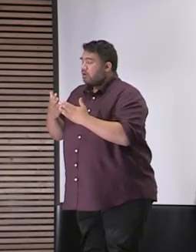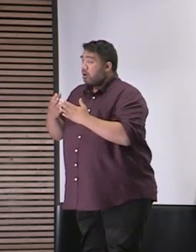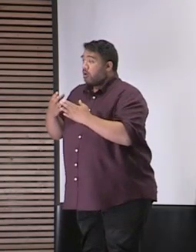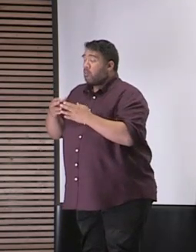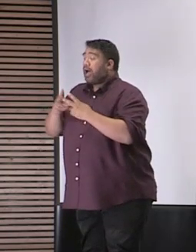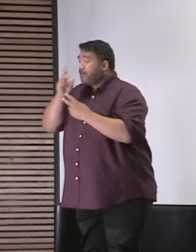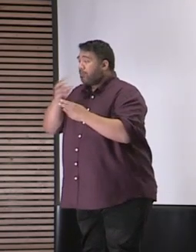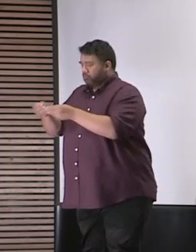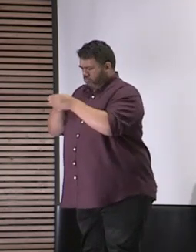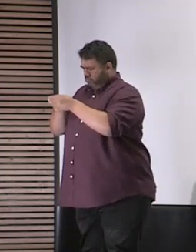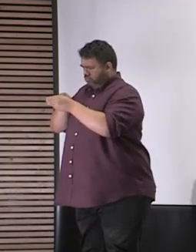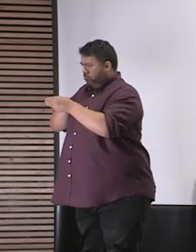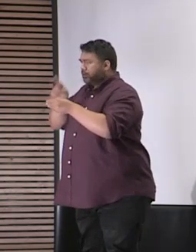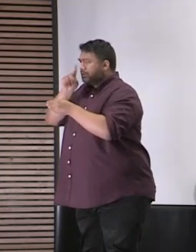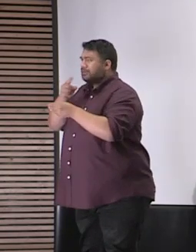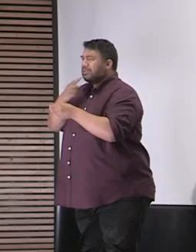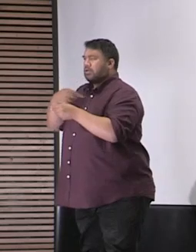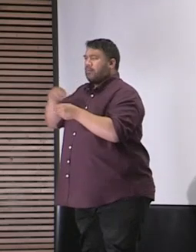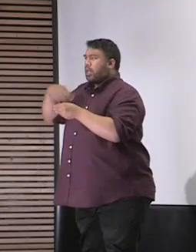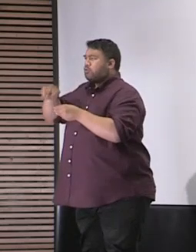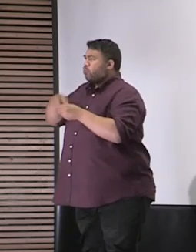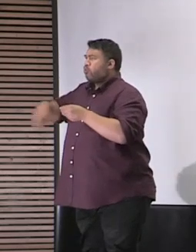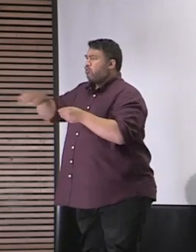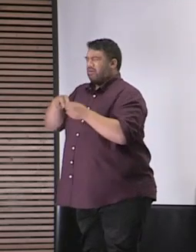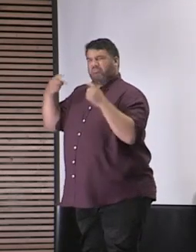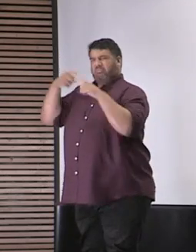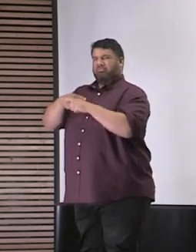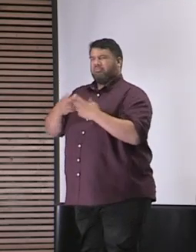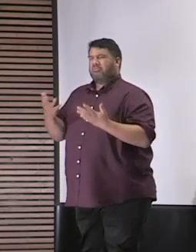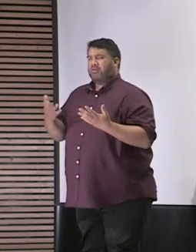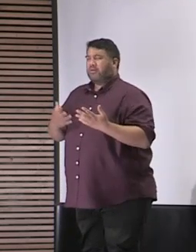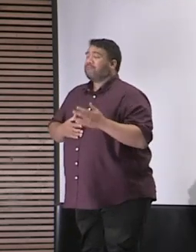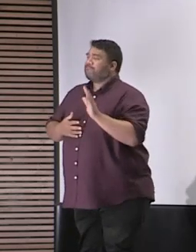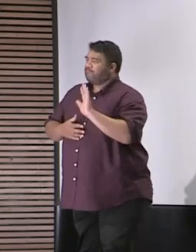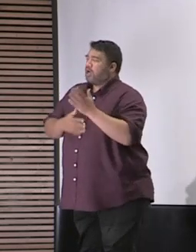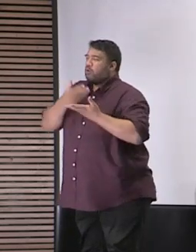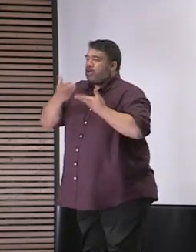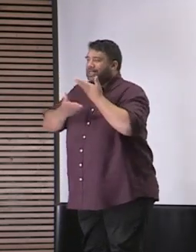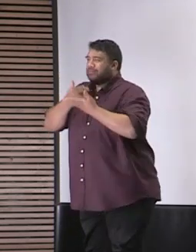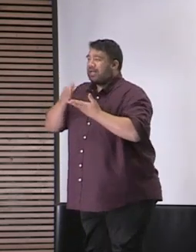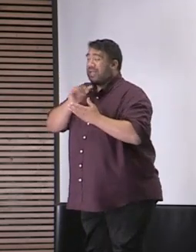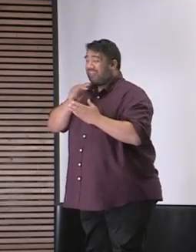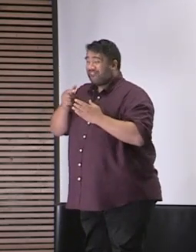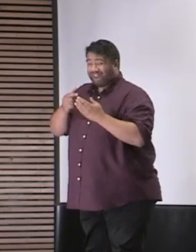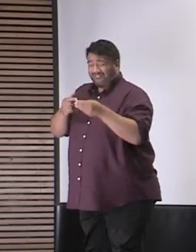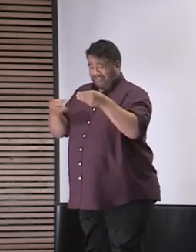sintomáticas enviadas a casa con un plan y existen reglas de autoaislamiento. Algunos dicen